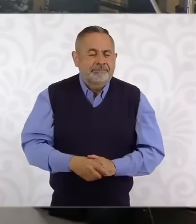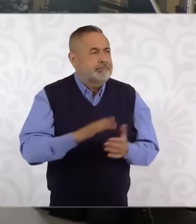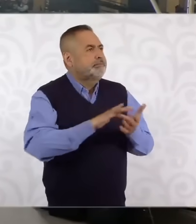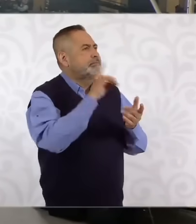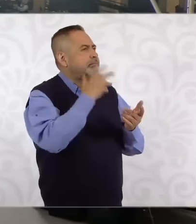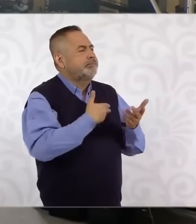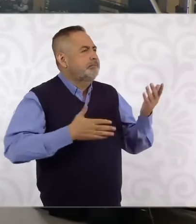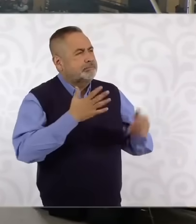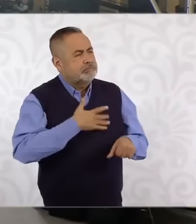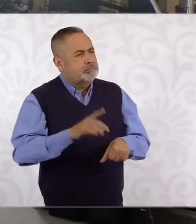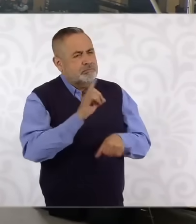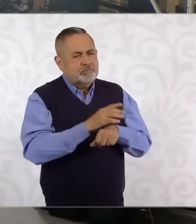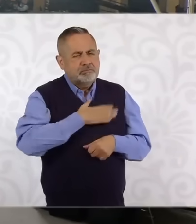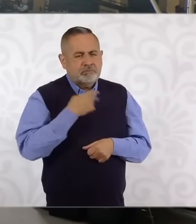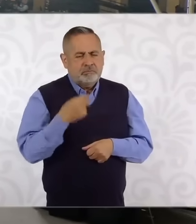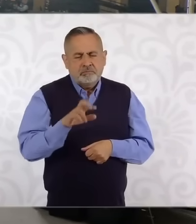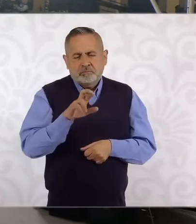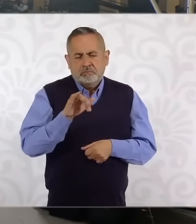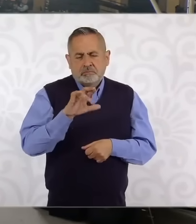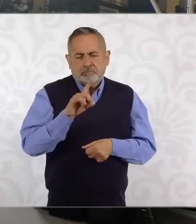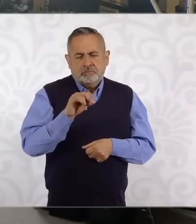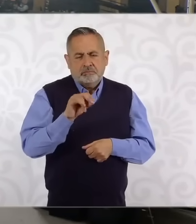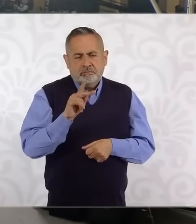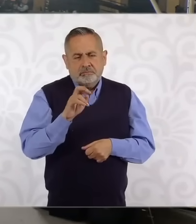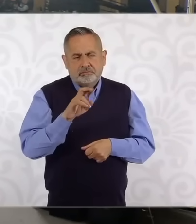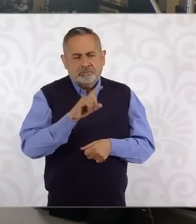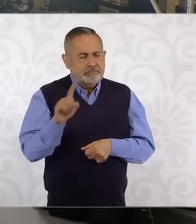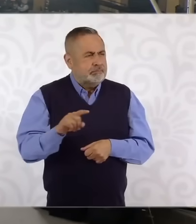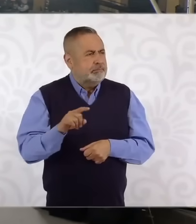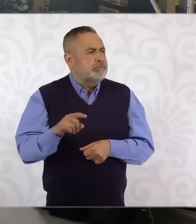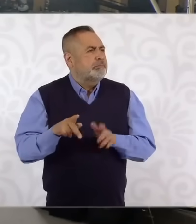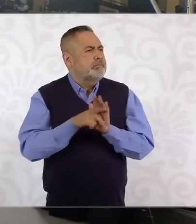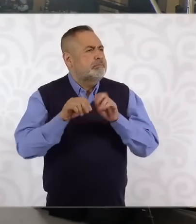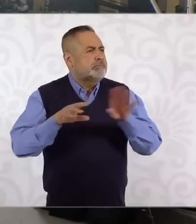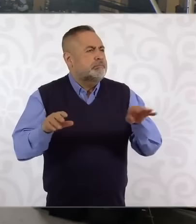presidenta. Buenos días. Soy Ricardo Pérez de Diario Red, América Latina. Eh, presidenta,